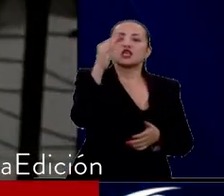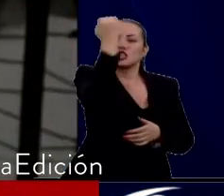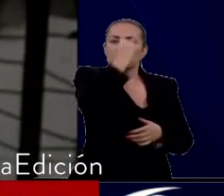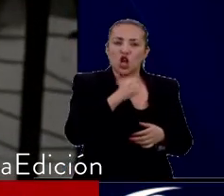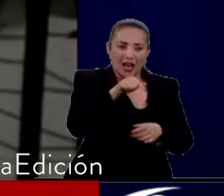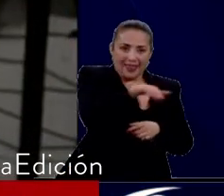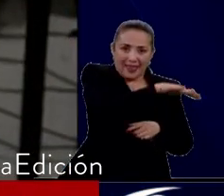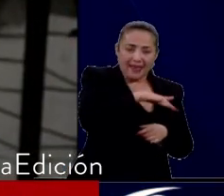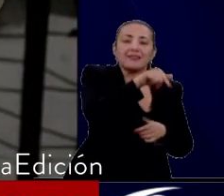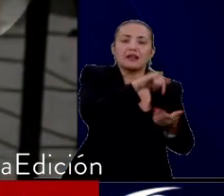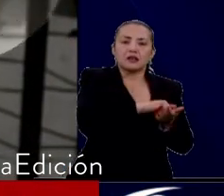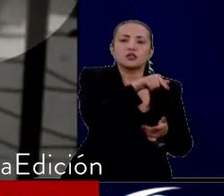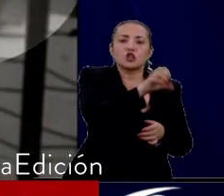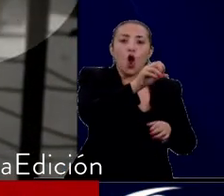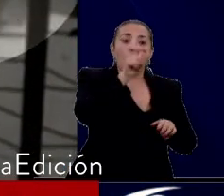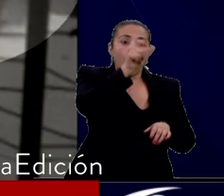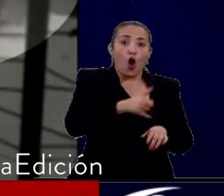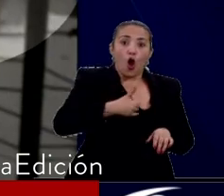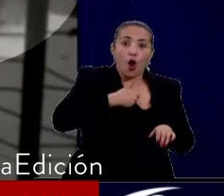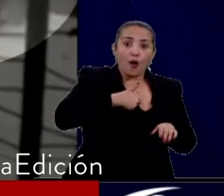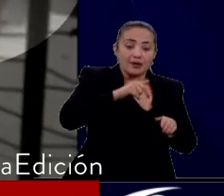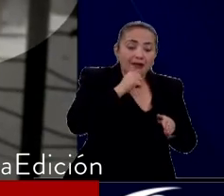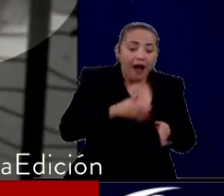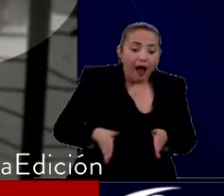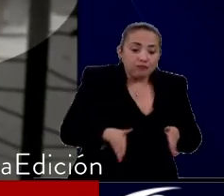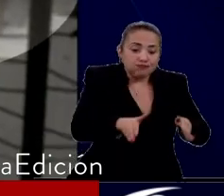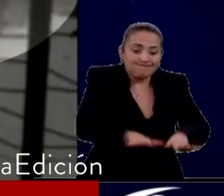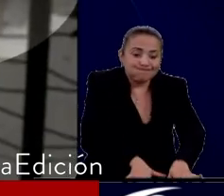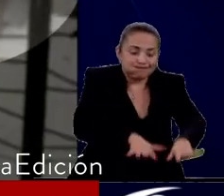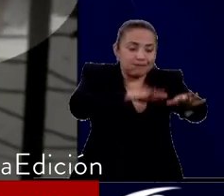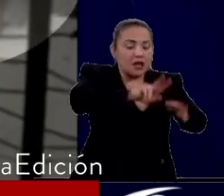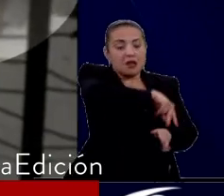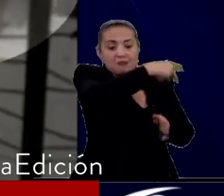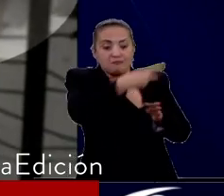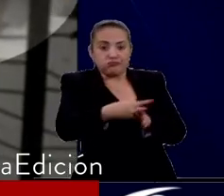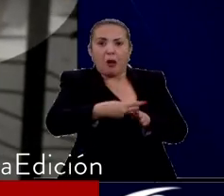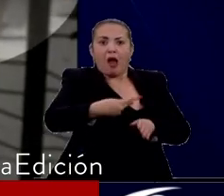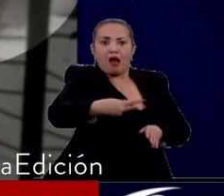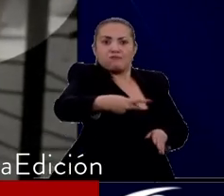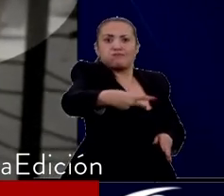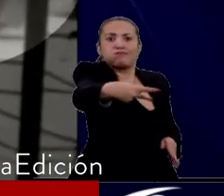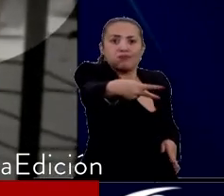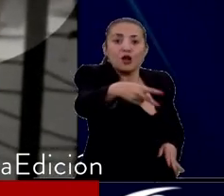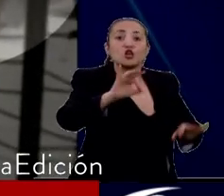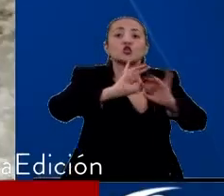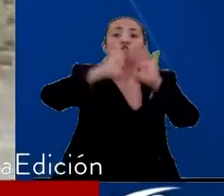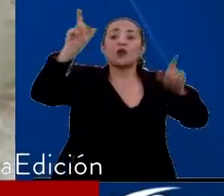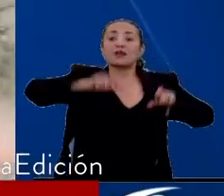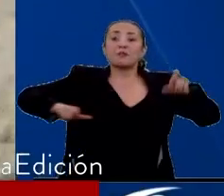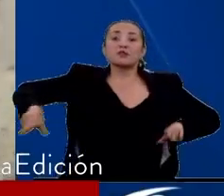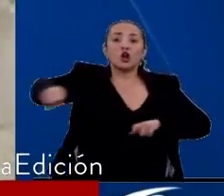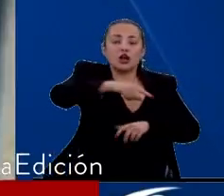ocasionaron las fuertes lluvias que cayeron durante la tarde en Barranquilla y su zona metropolitana en el municipio de soledad un joven cayó